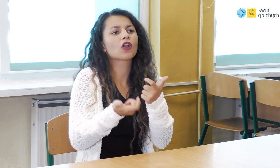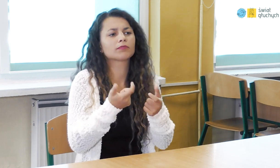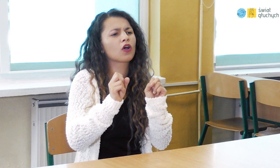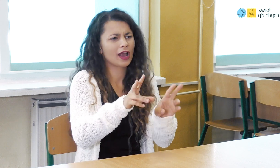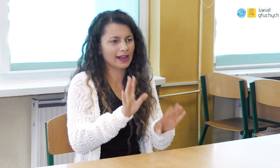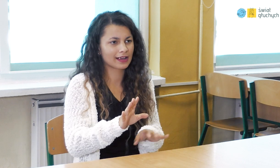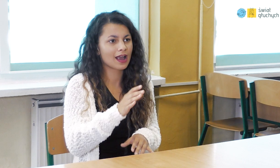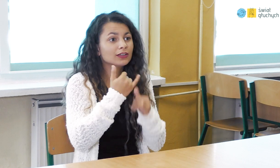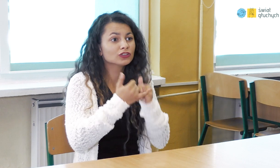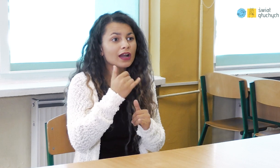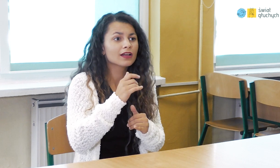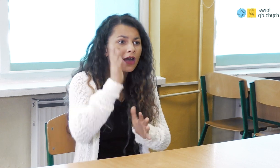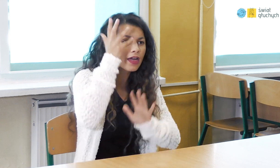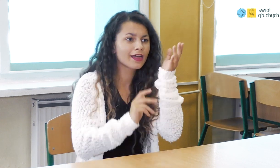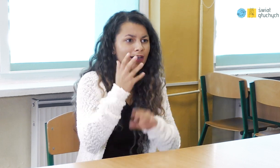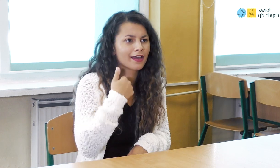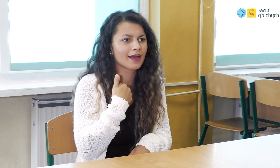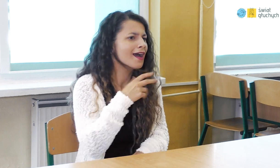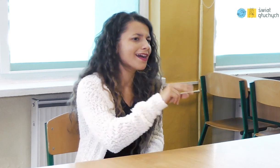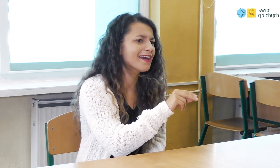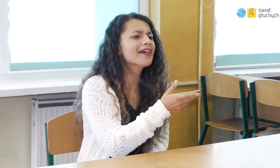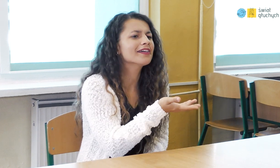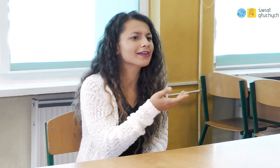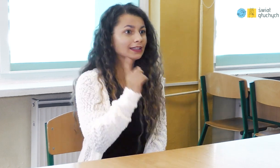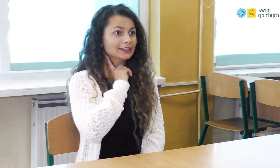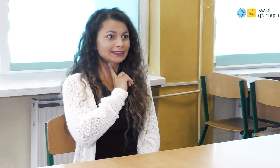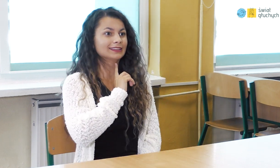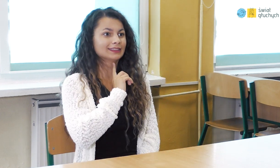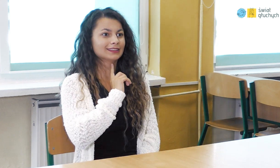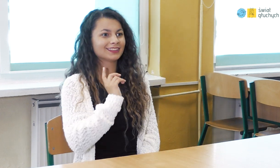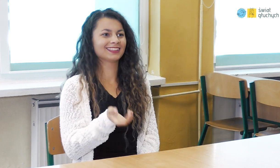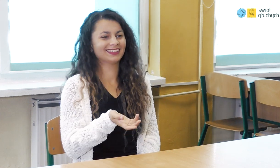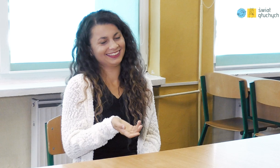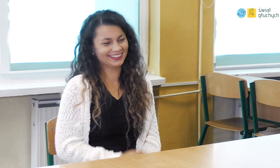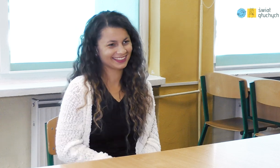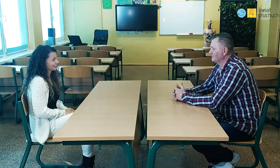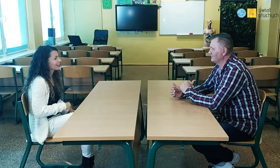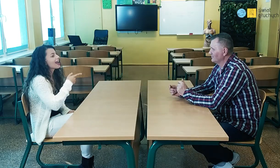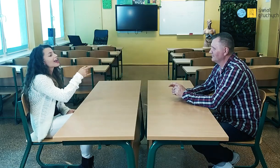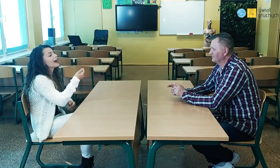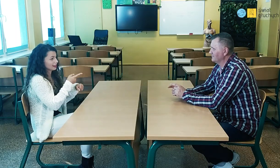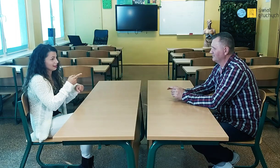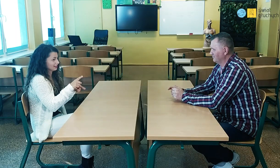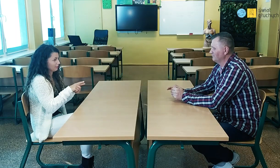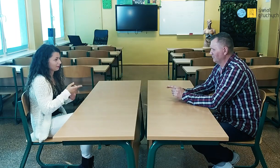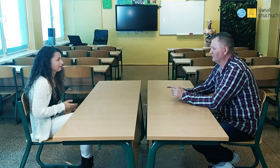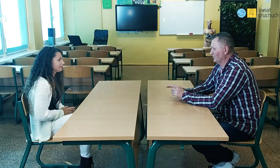Jeśli ktoś mnie przedrzeźnia, to się wtedy odzywam i jest zaskoczenie. A Tobie dokuczali?